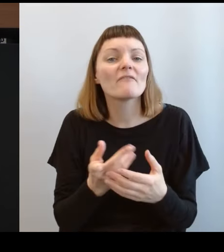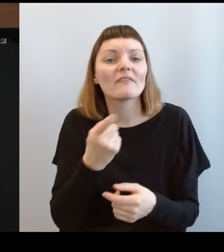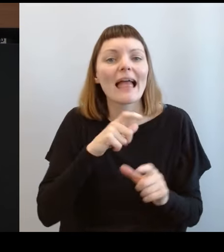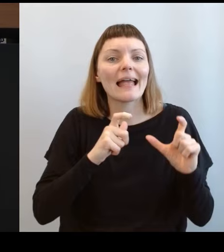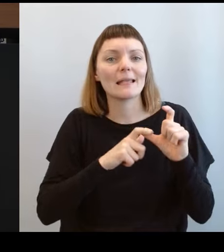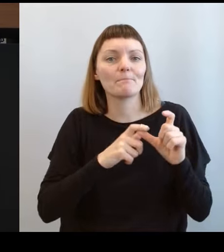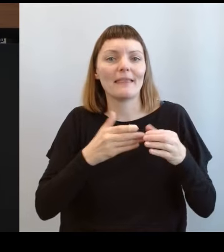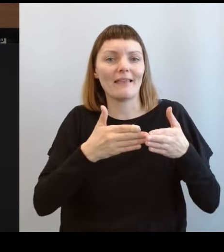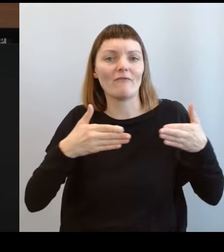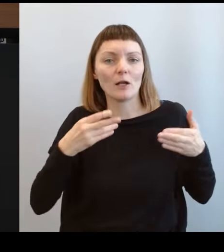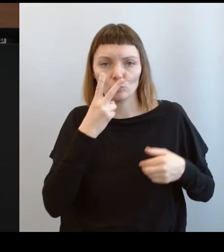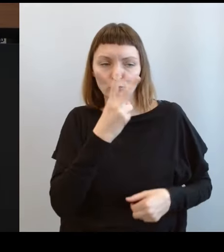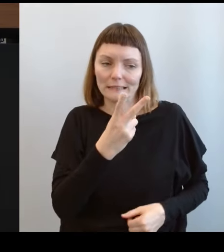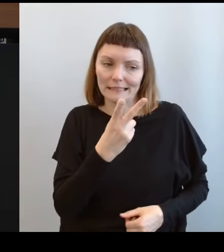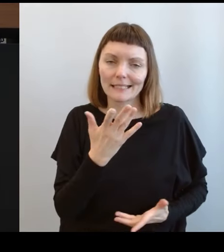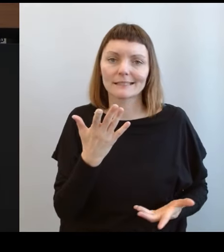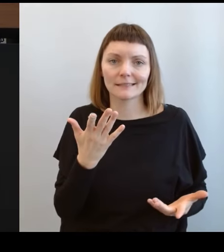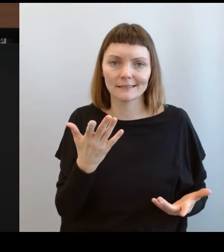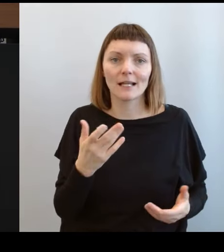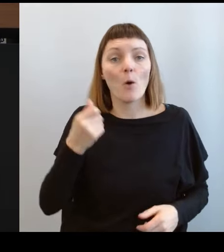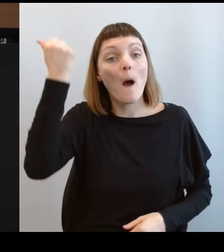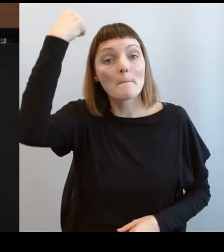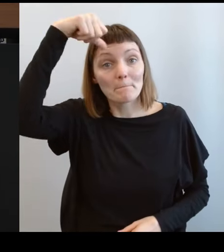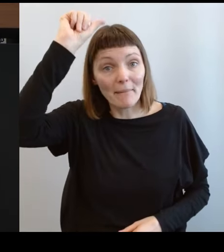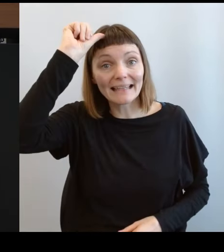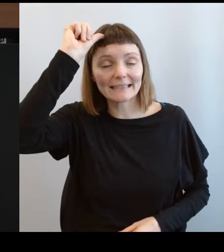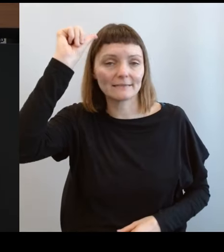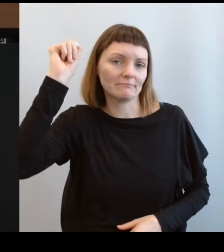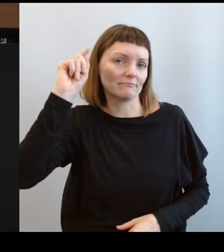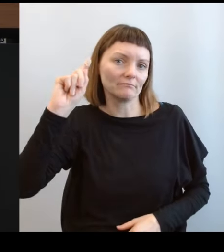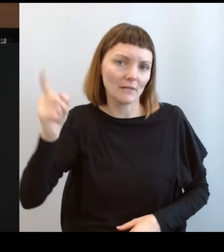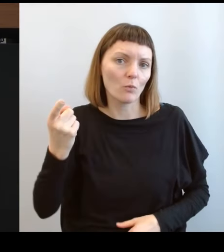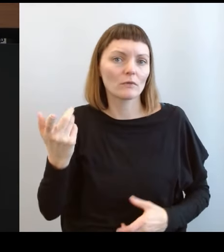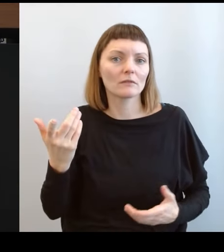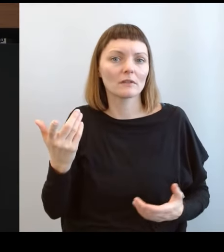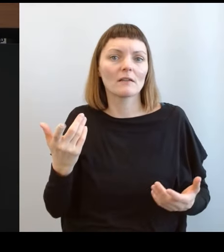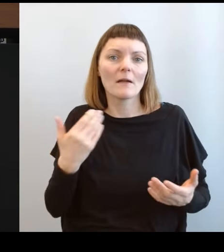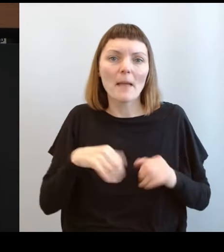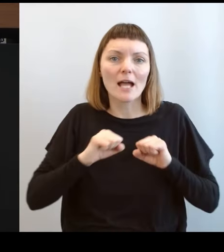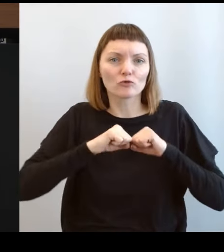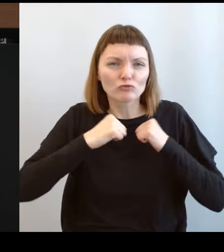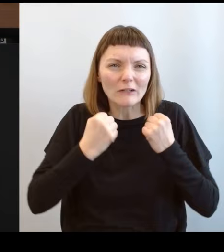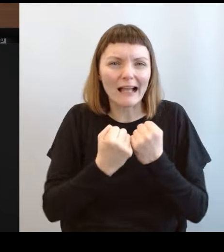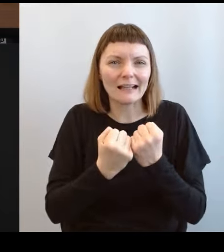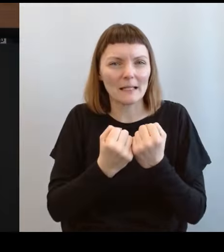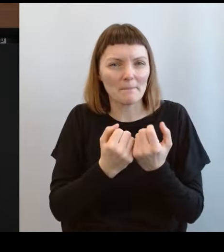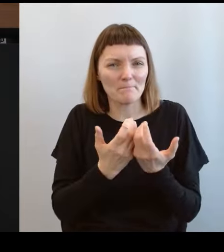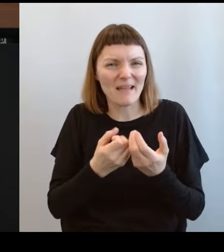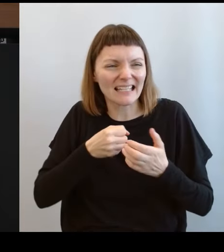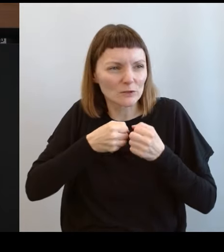eine weitere starten, um Druck auszuüben. Und damit bedanke ich mich auch für das Zuhören.(Beifall)